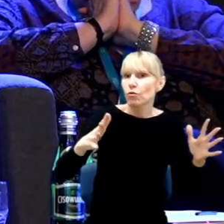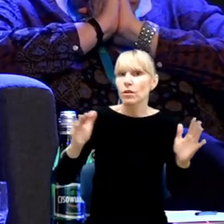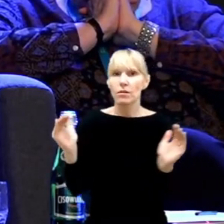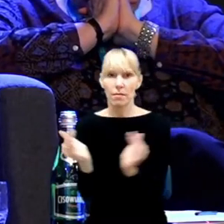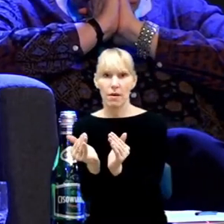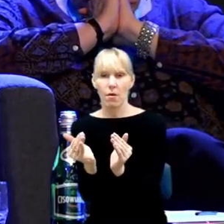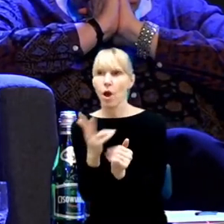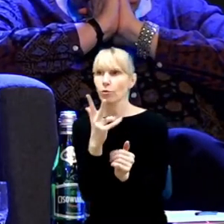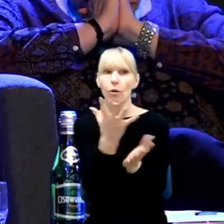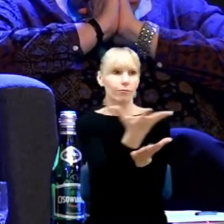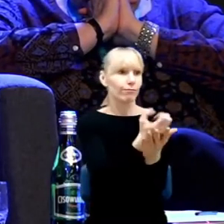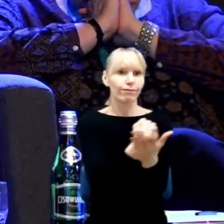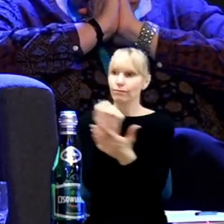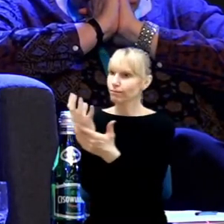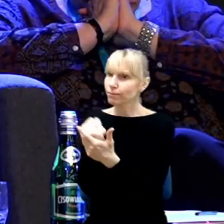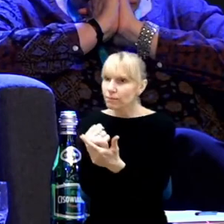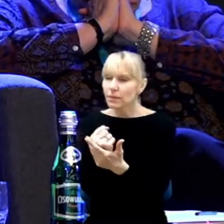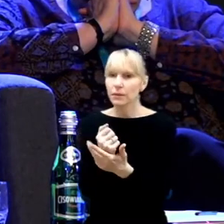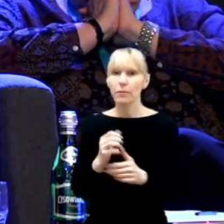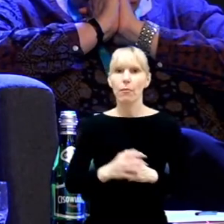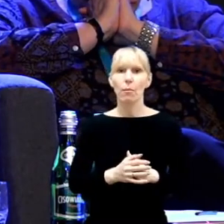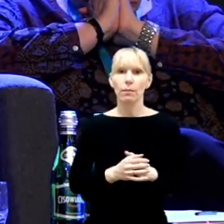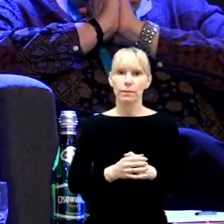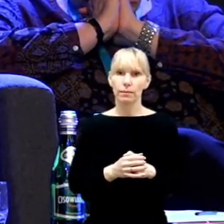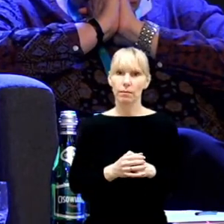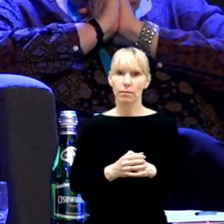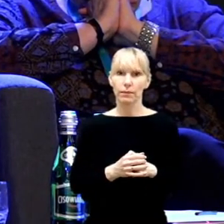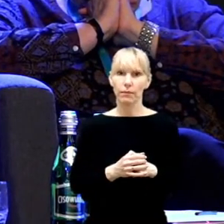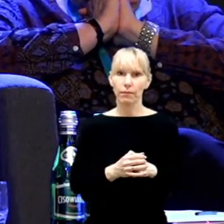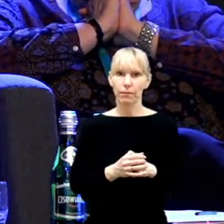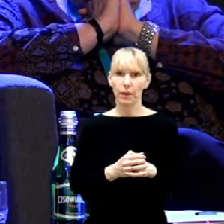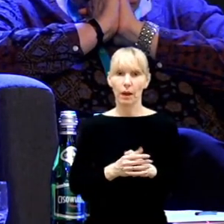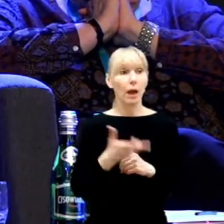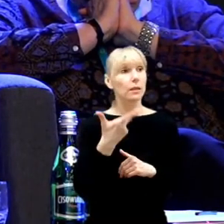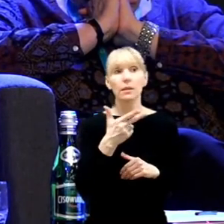Ale właśnie teraz rozmawiamy o tym, jak zrobić, żeby te małe przyciągały. Ale nie dlatego, że nie mają mieszkań.